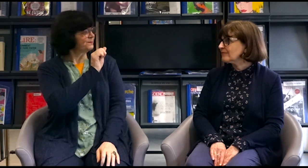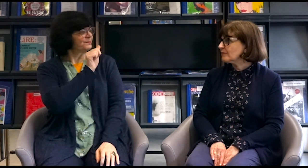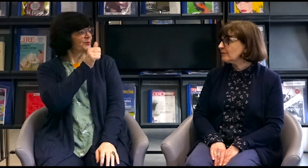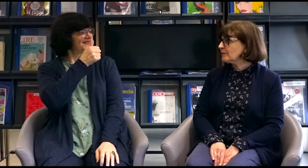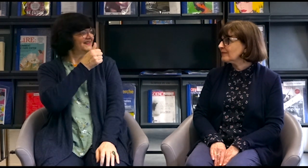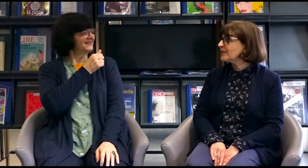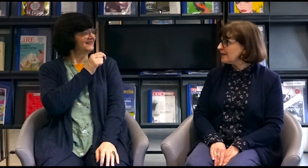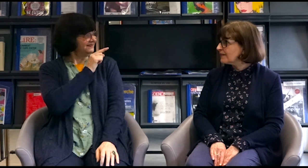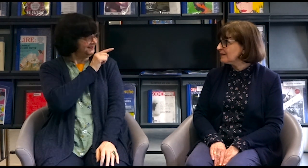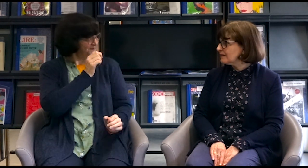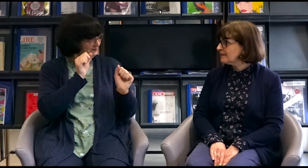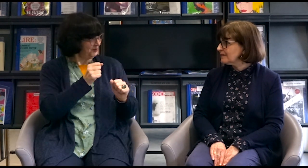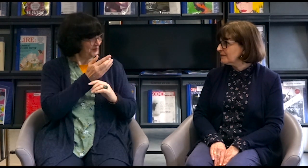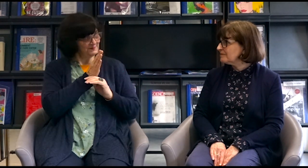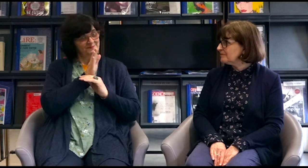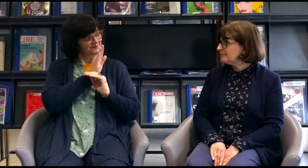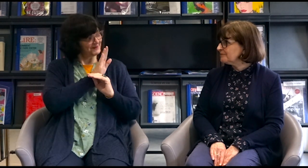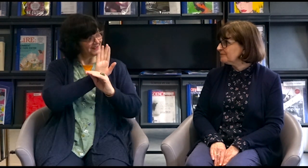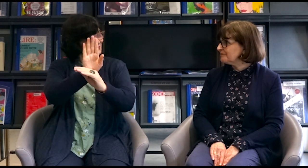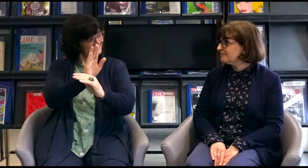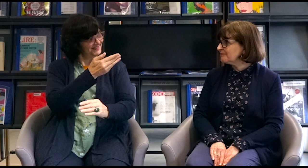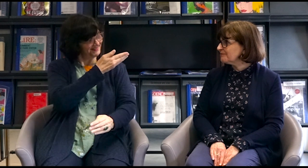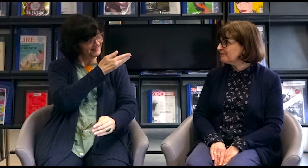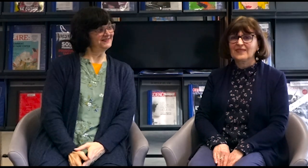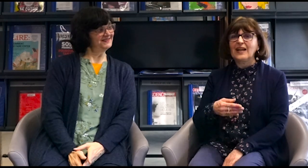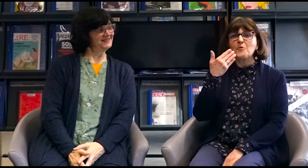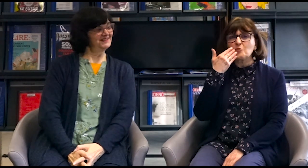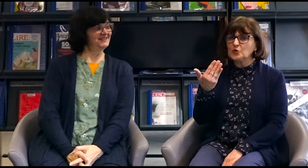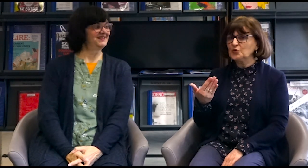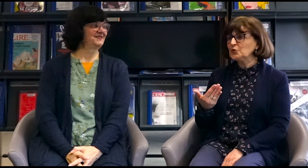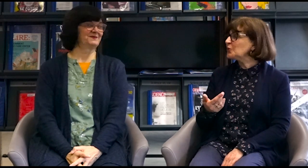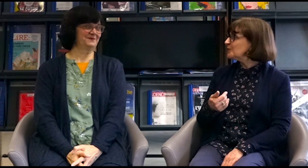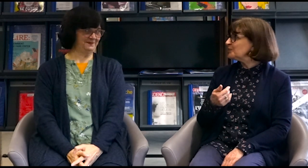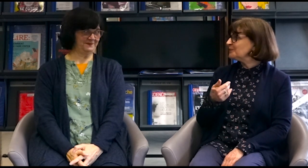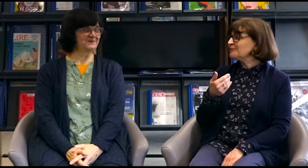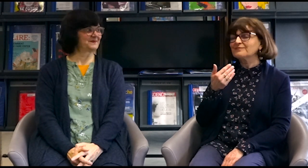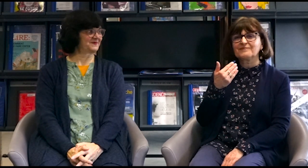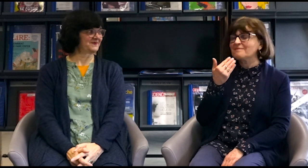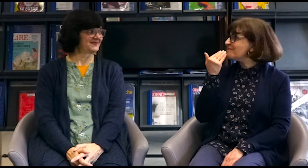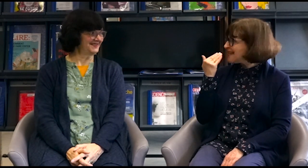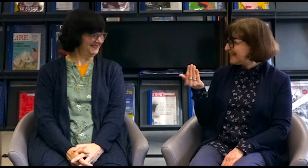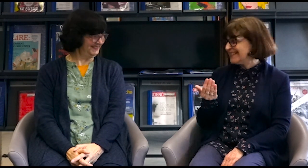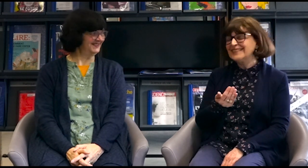Peux-tu d’abord te présenter ? Bonjour ! Merci à toi !